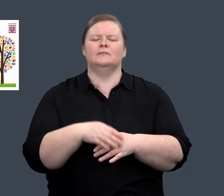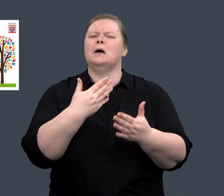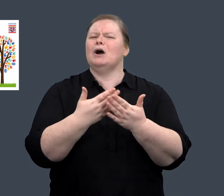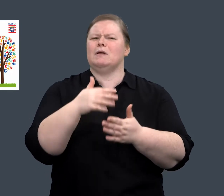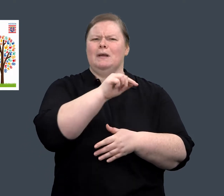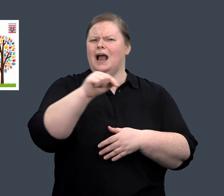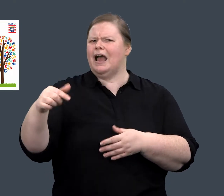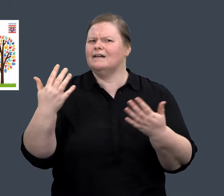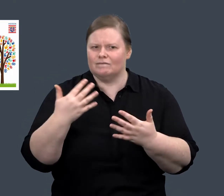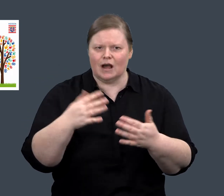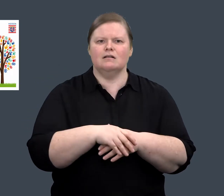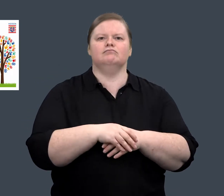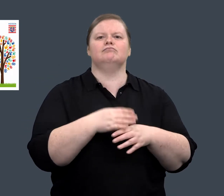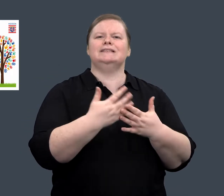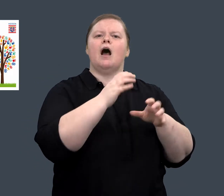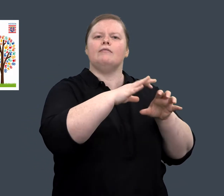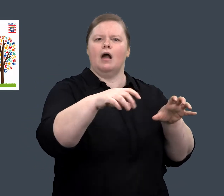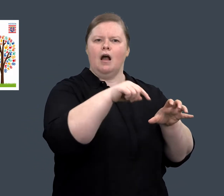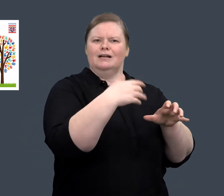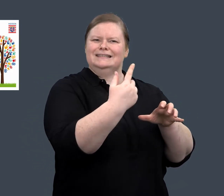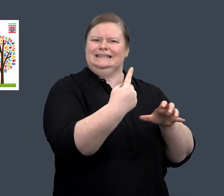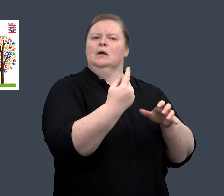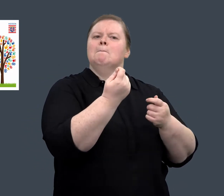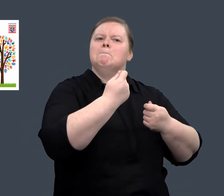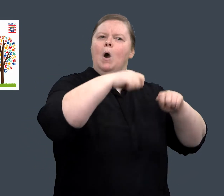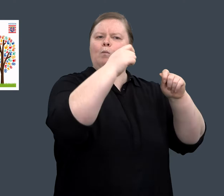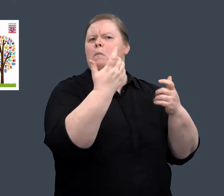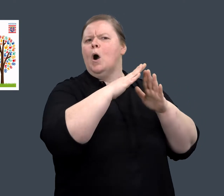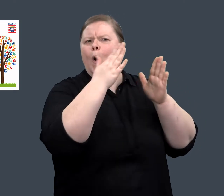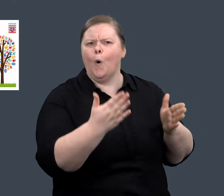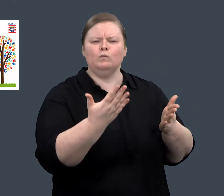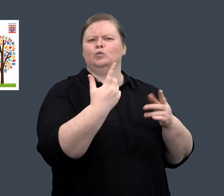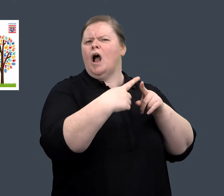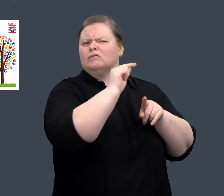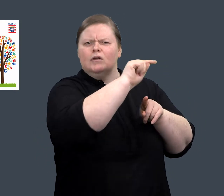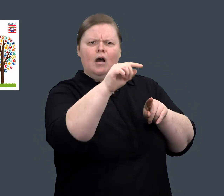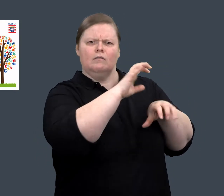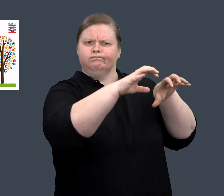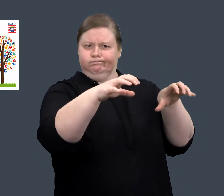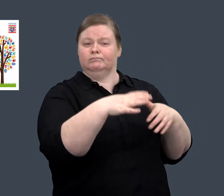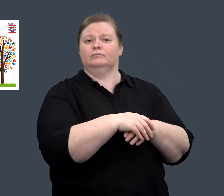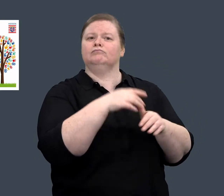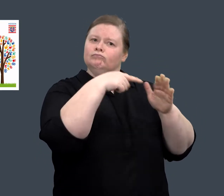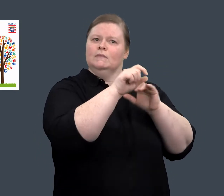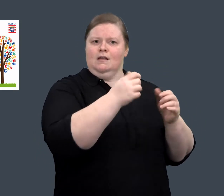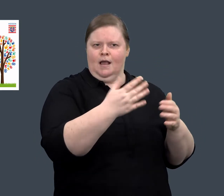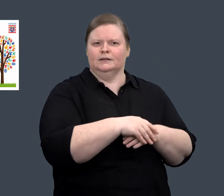ist Barrierefreiheit hergestellt, wenn bauliche und sonstige Anlagen,